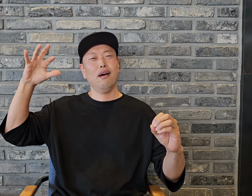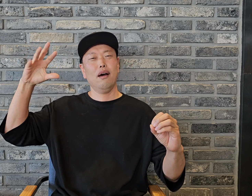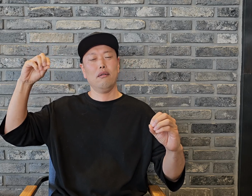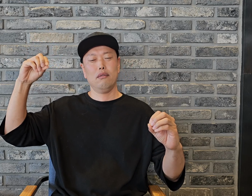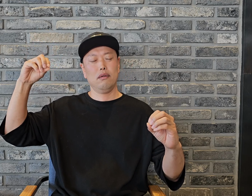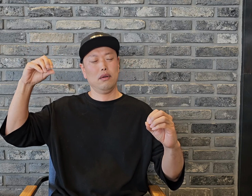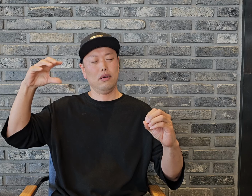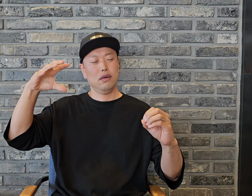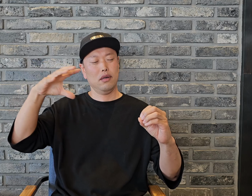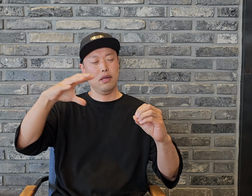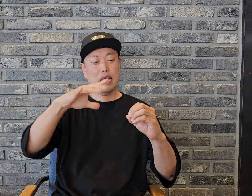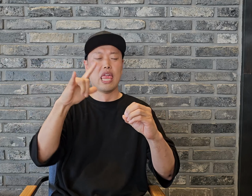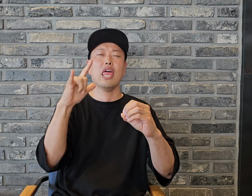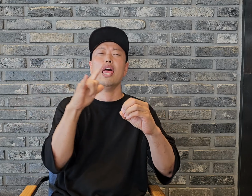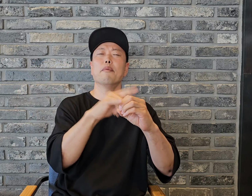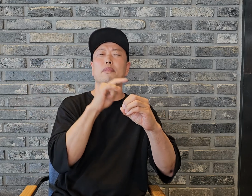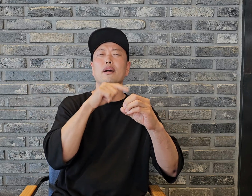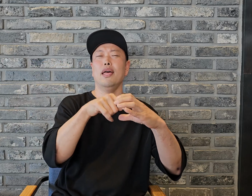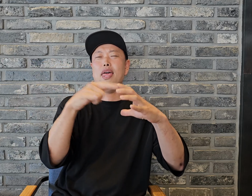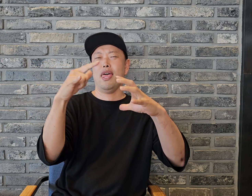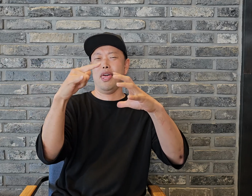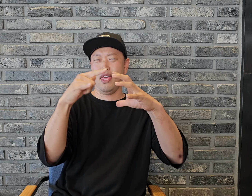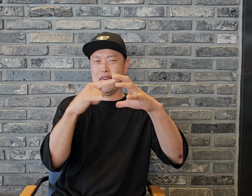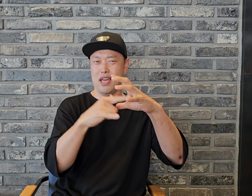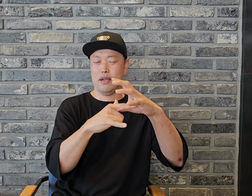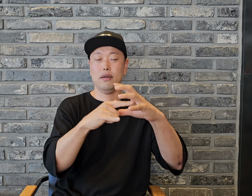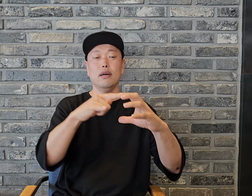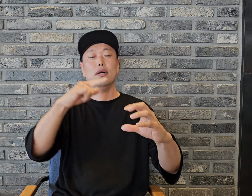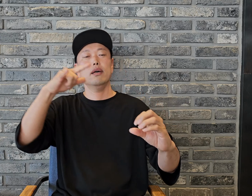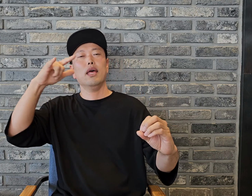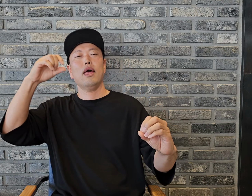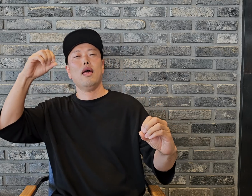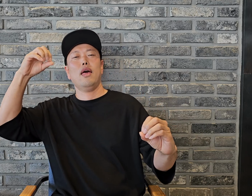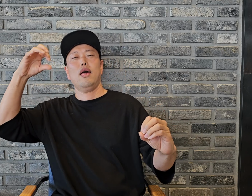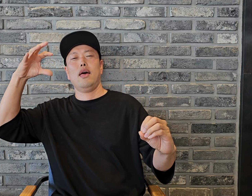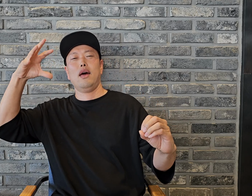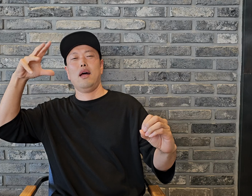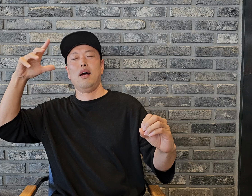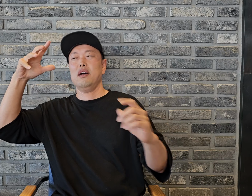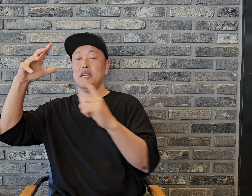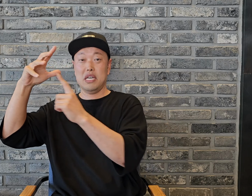紫外線（太陽光）を地球に向けて送っているイメージに基づくものです。